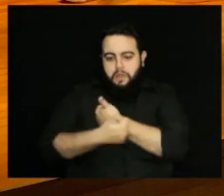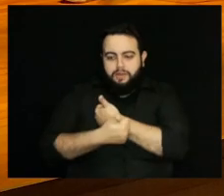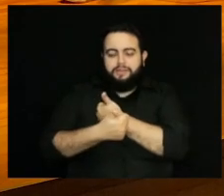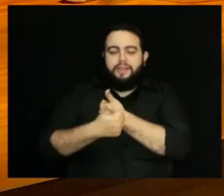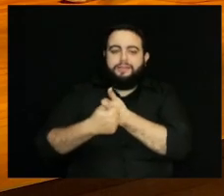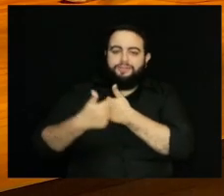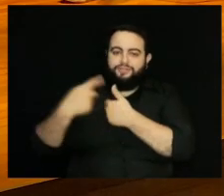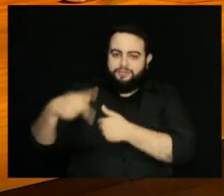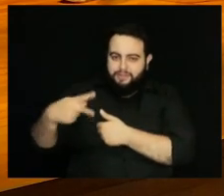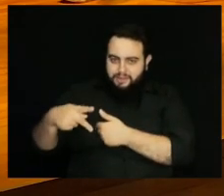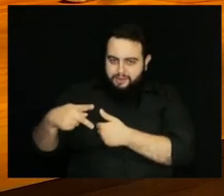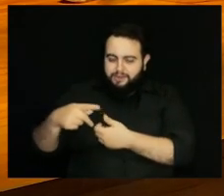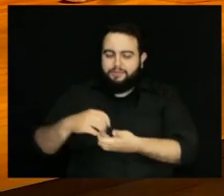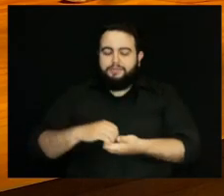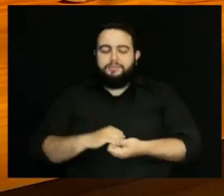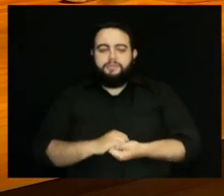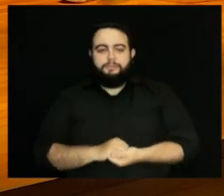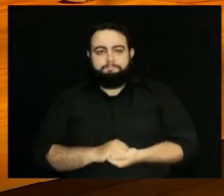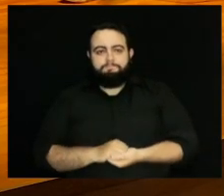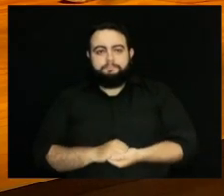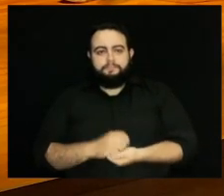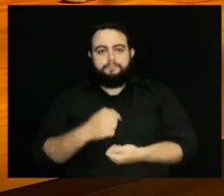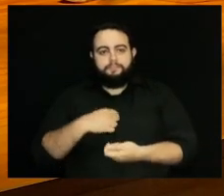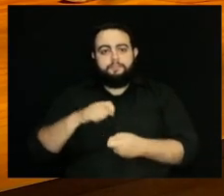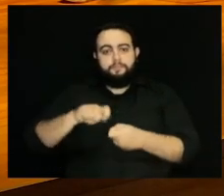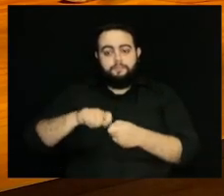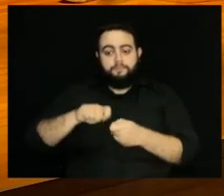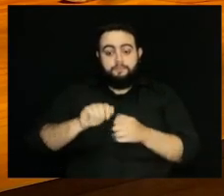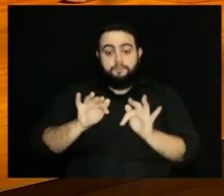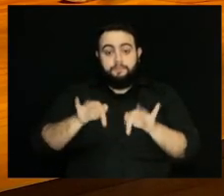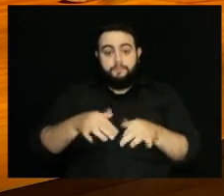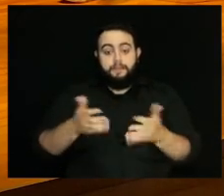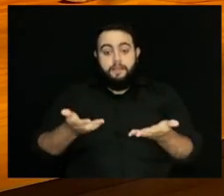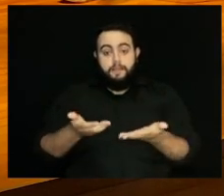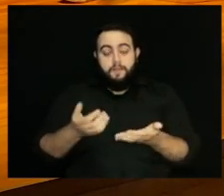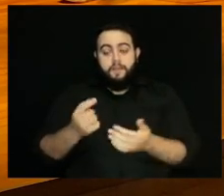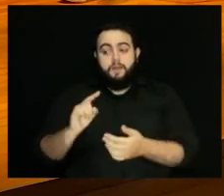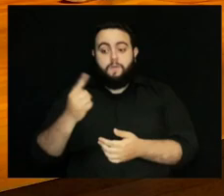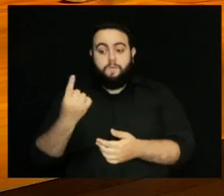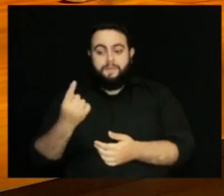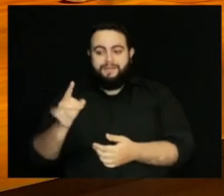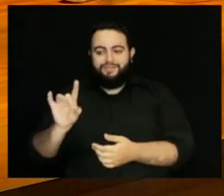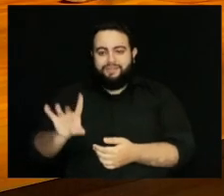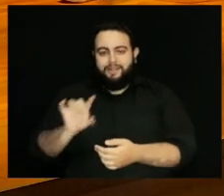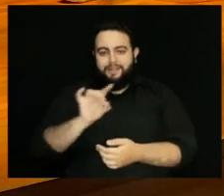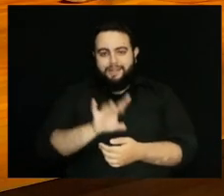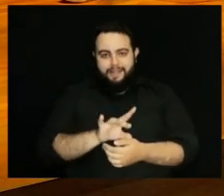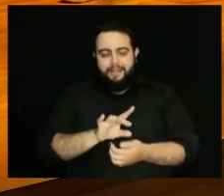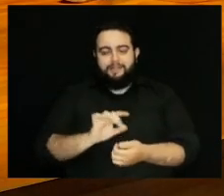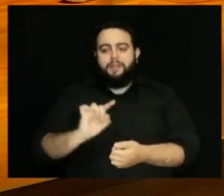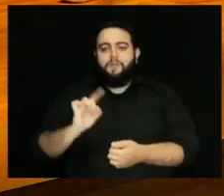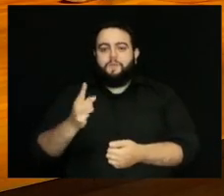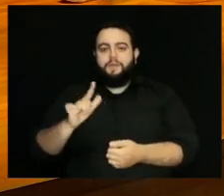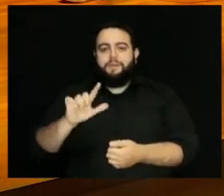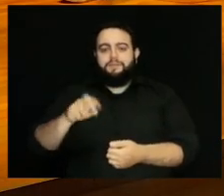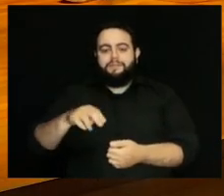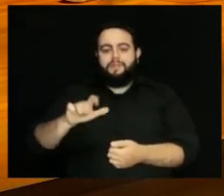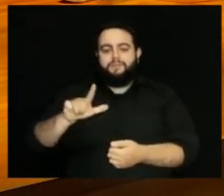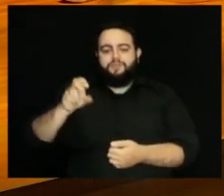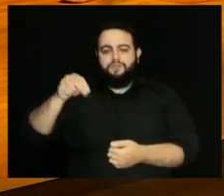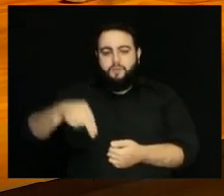vou fazer, para terminar, vamos fazer uma de cada um né. Uma do Nelson e uma do Nei, até